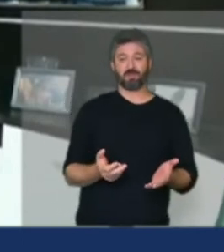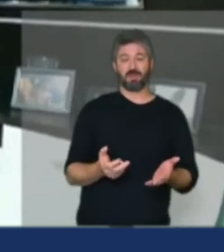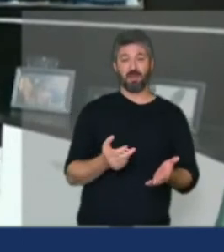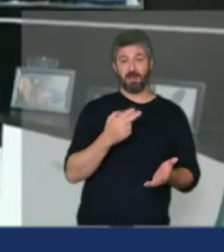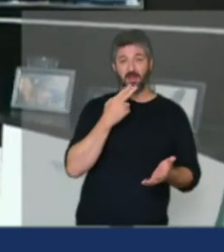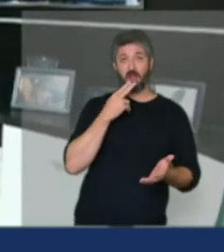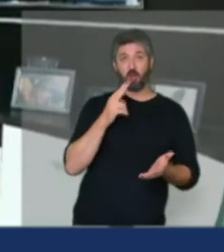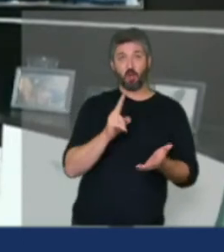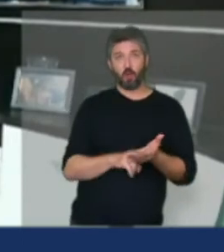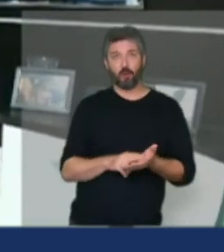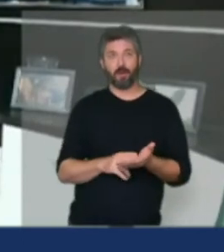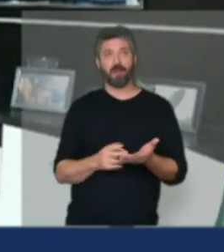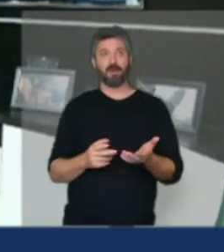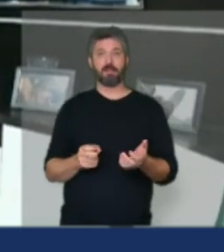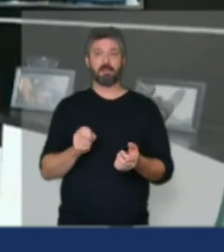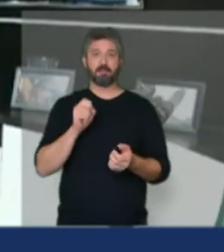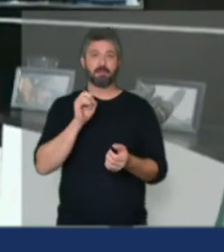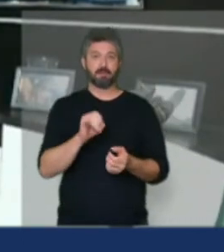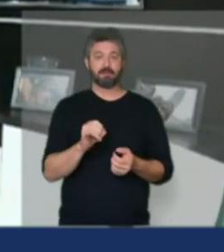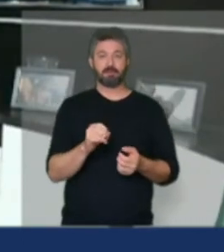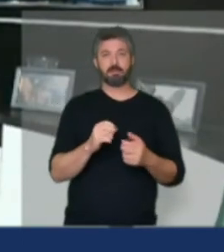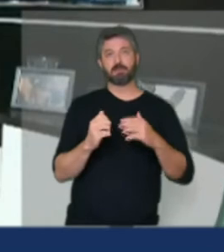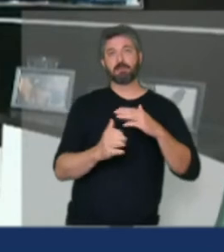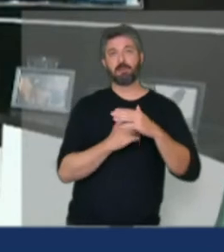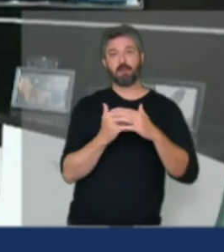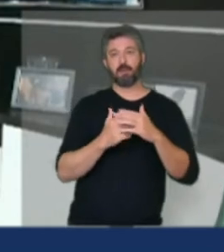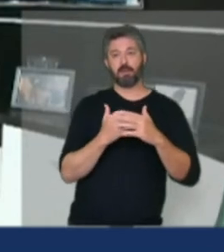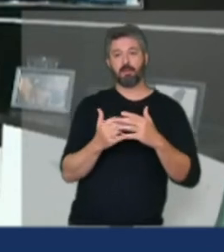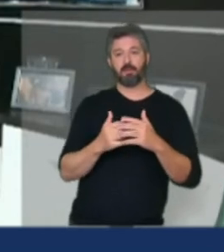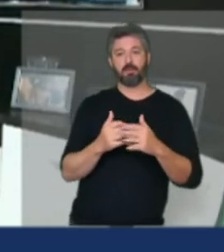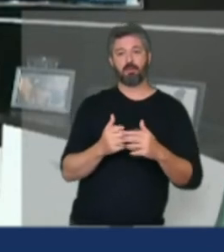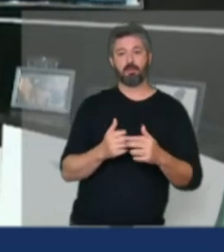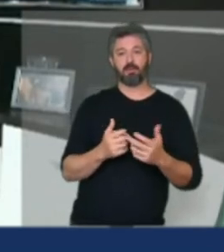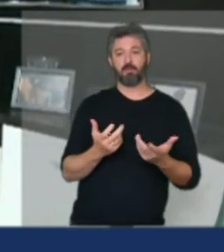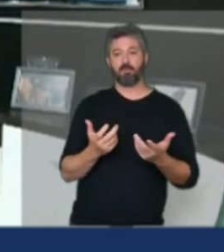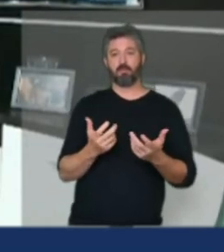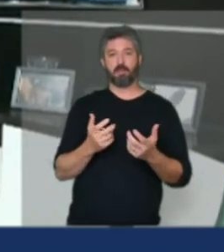CORREIOS FOSSEM ESSA EMPRESA ESCALADA NÃO É, PARA... PARA UMA SELEÇÃO DAQUELAS QUE